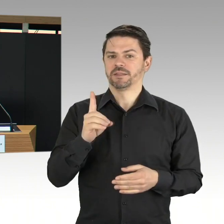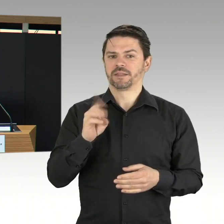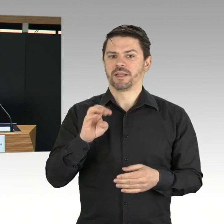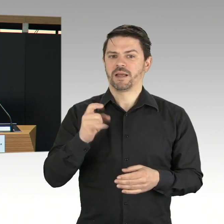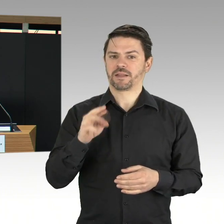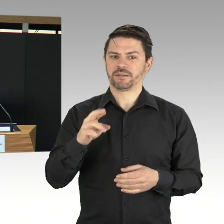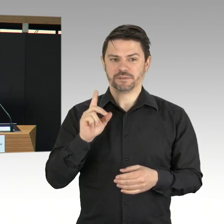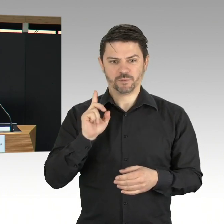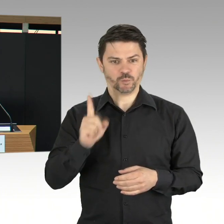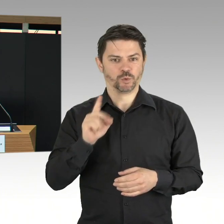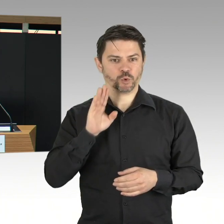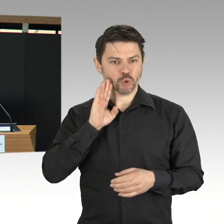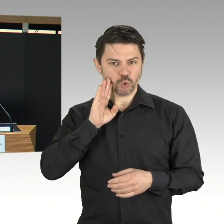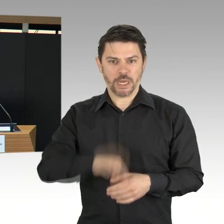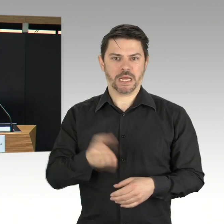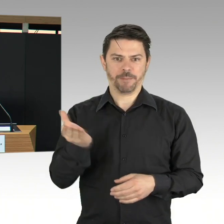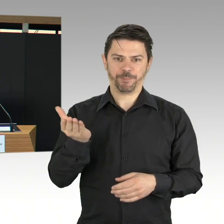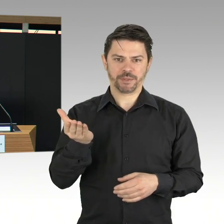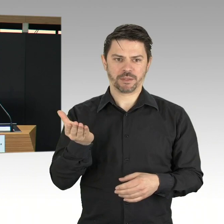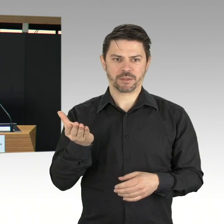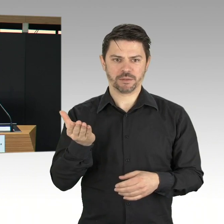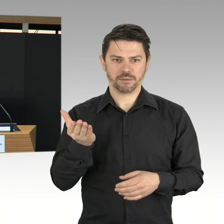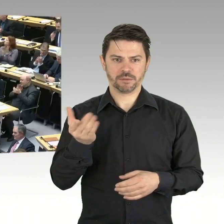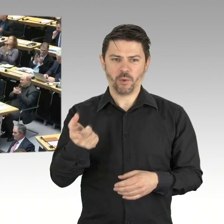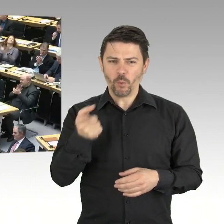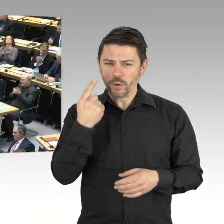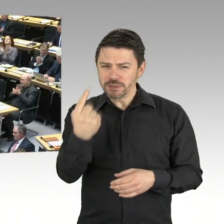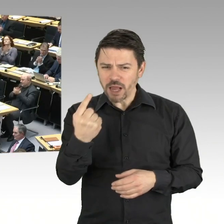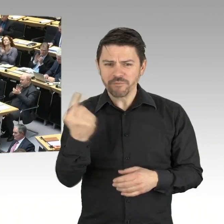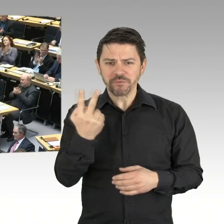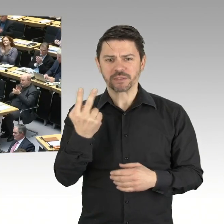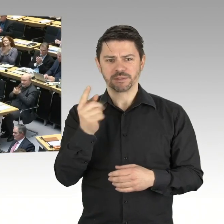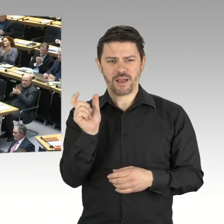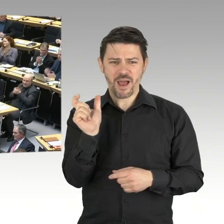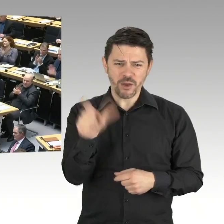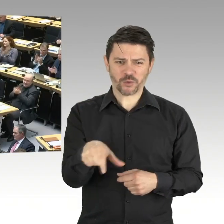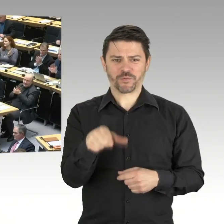die froh sind, dass heute das verabschiedet wird. (Beifall)